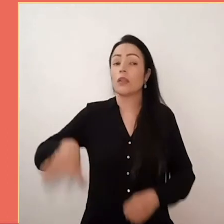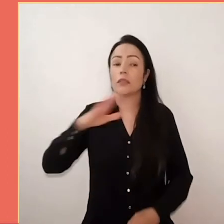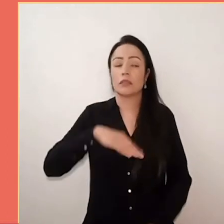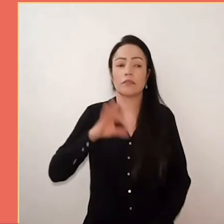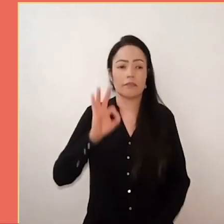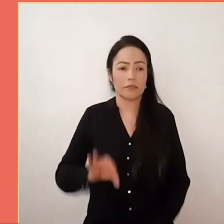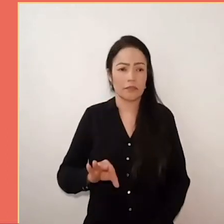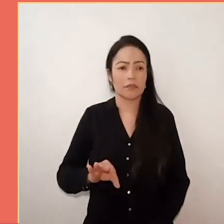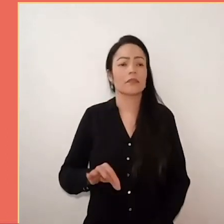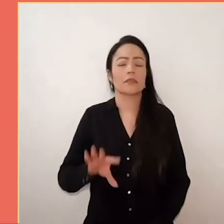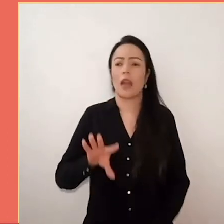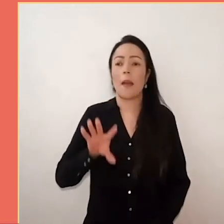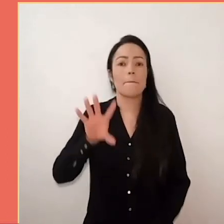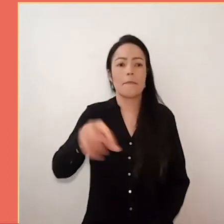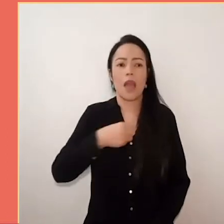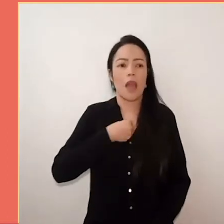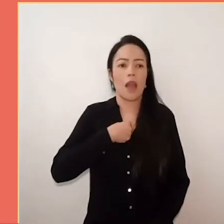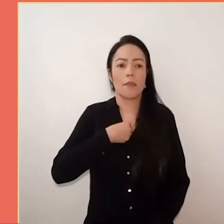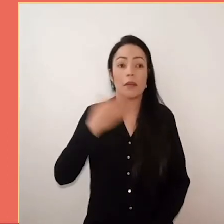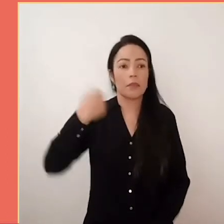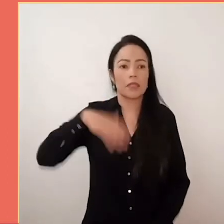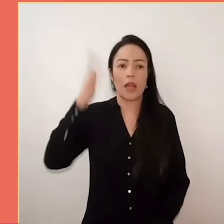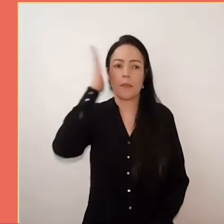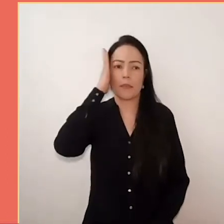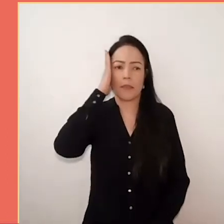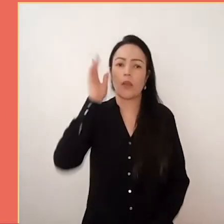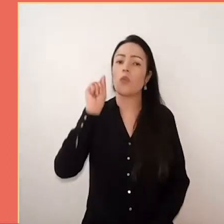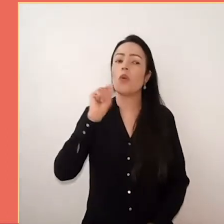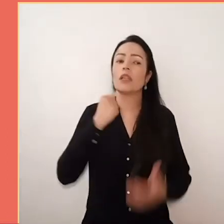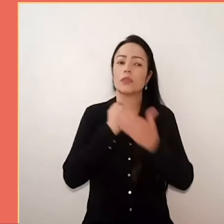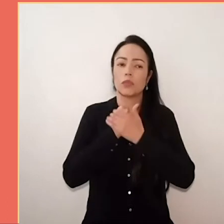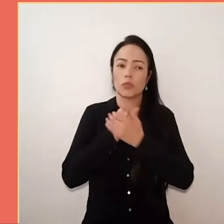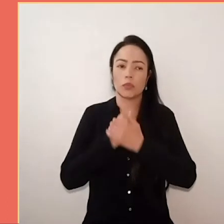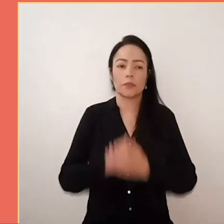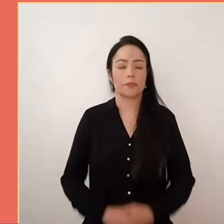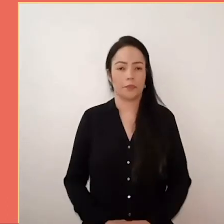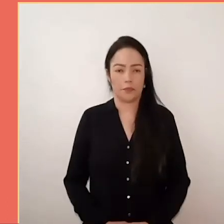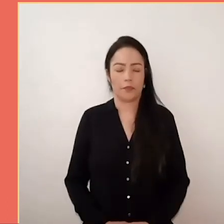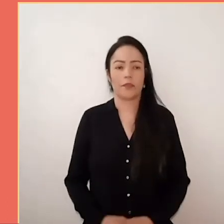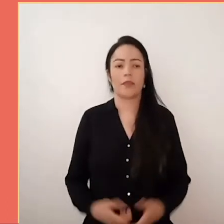se apropriar para gente saber o que tem por traz disso. Então, eu só queria dar um fecho aqui,